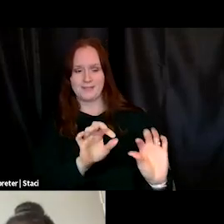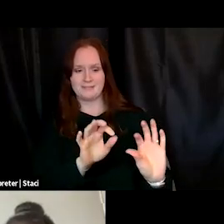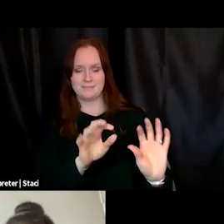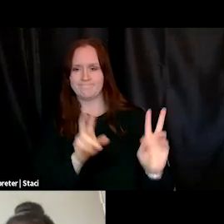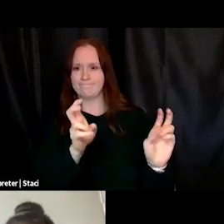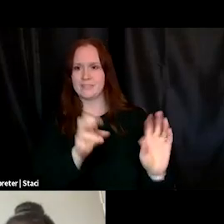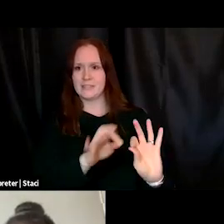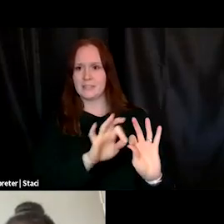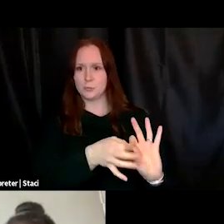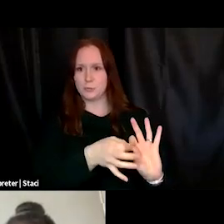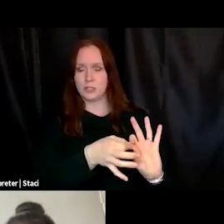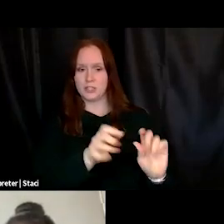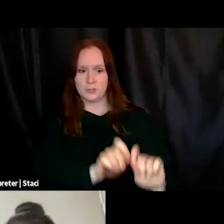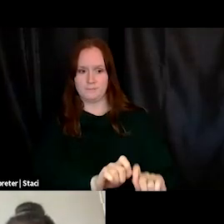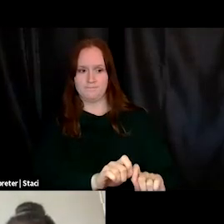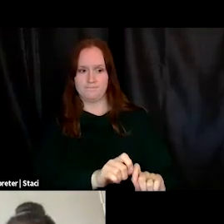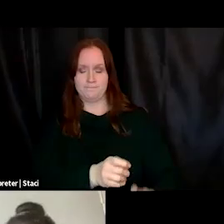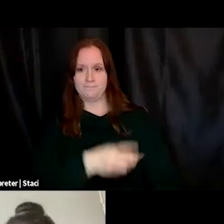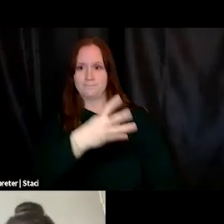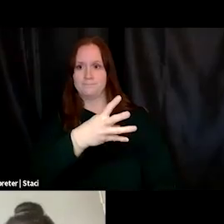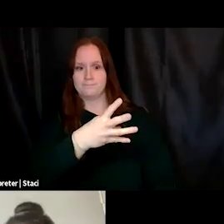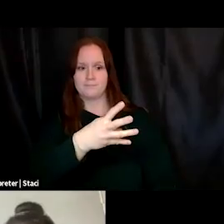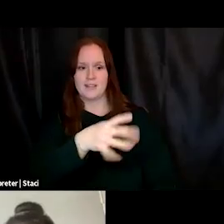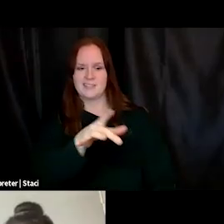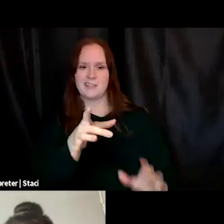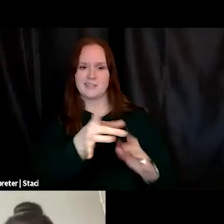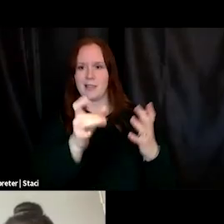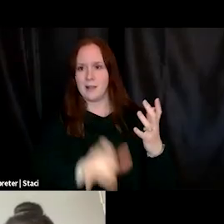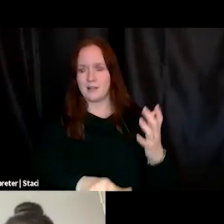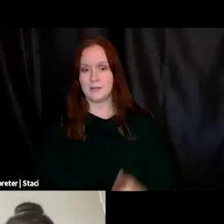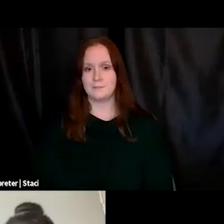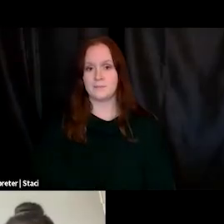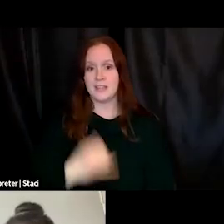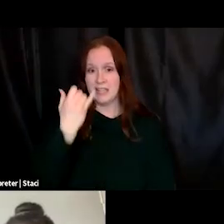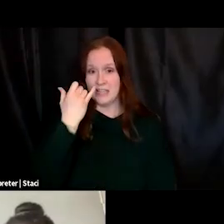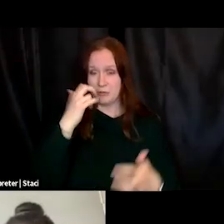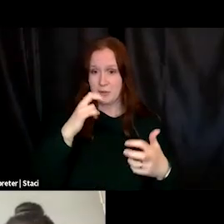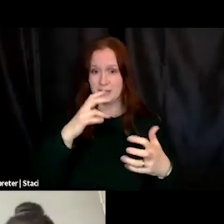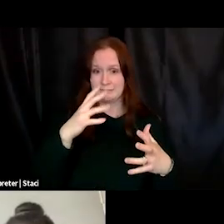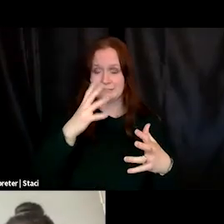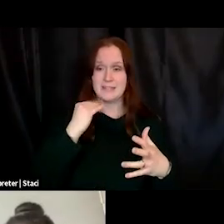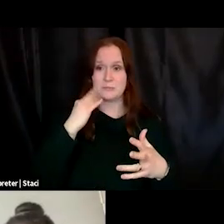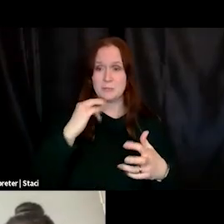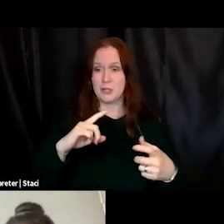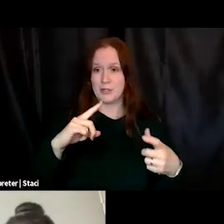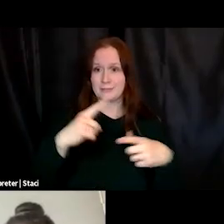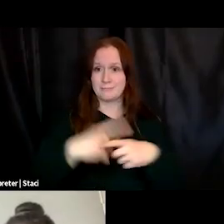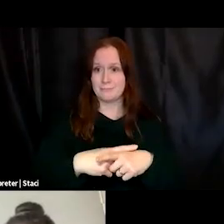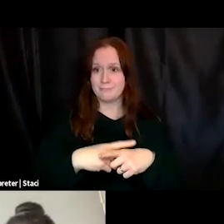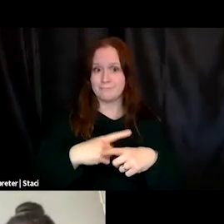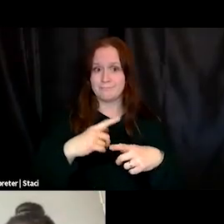pueden fijar el video del intérprete seleccionando los tres puntos en la esquina superior derecha de su video,